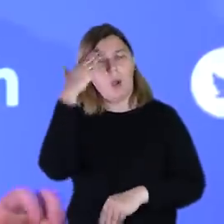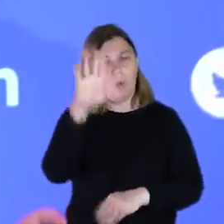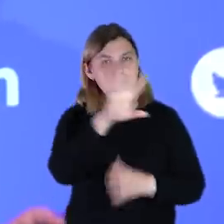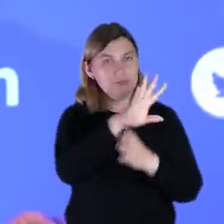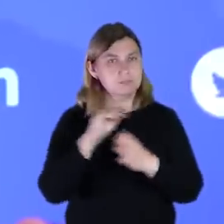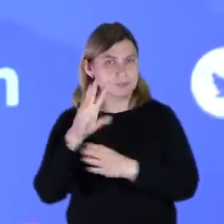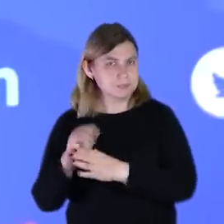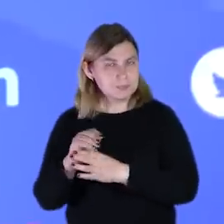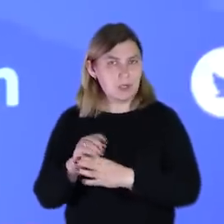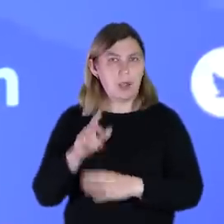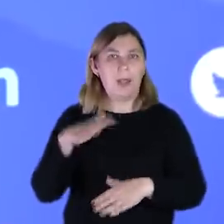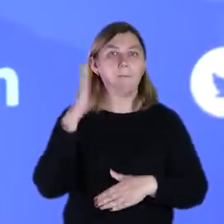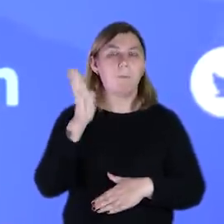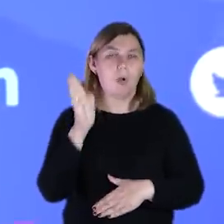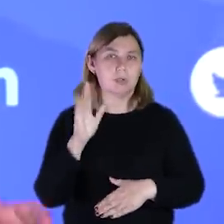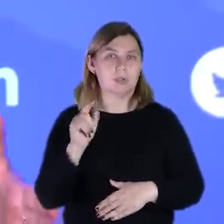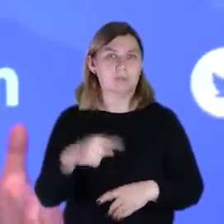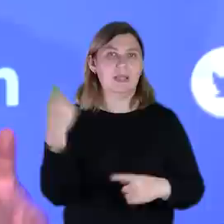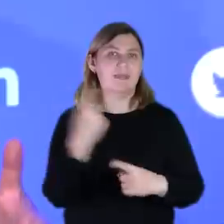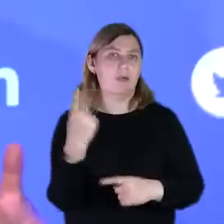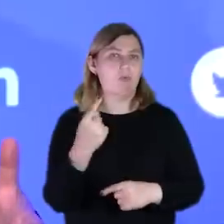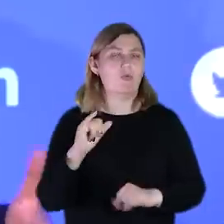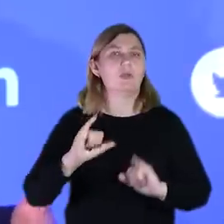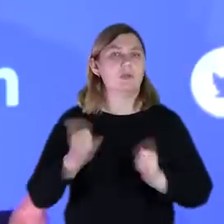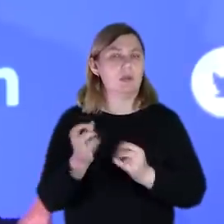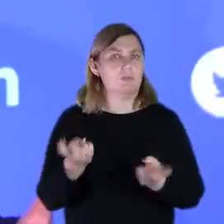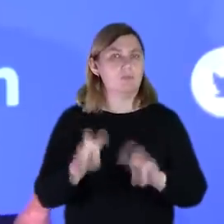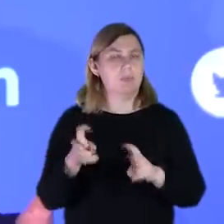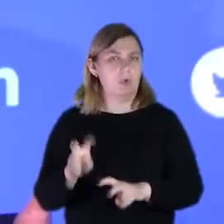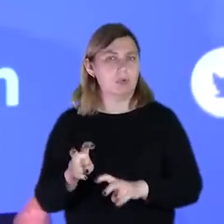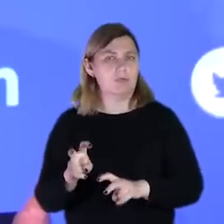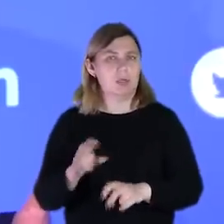a później budowany już na zasadzie zagrożeń, które pojawiały się w poszczególnych dekadach,